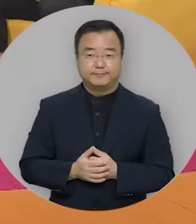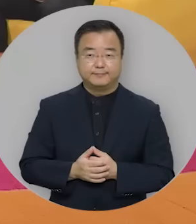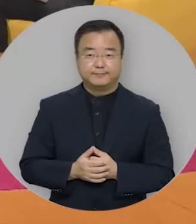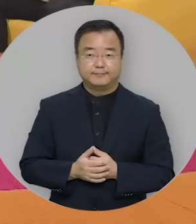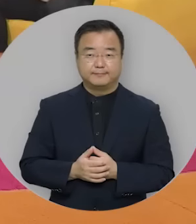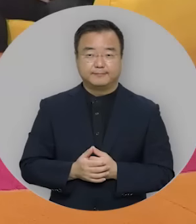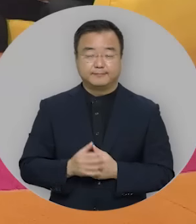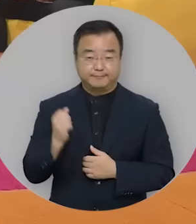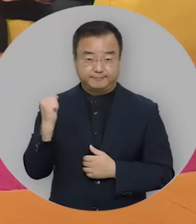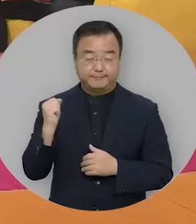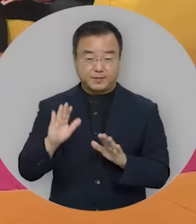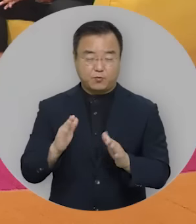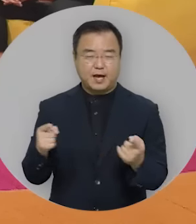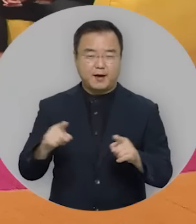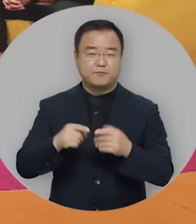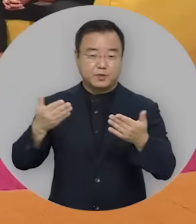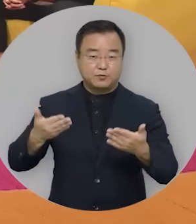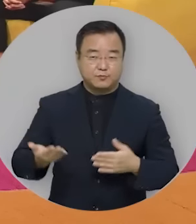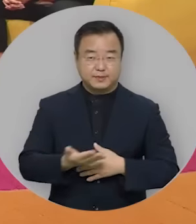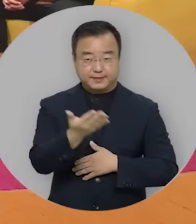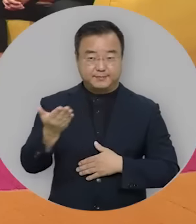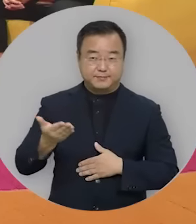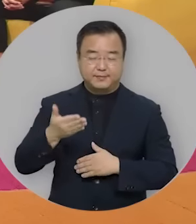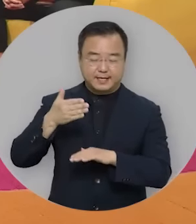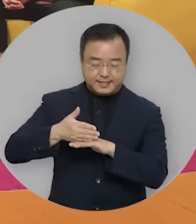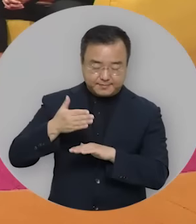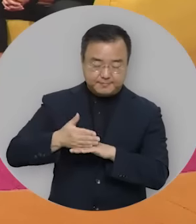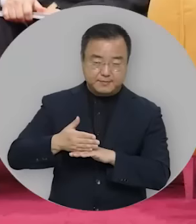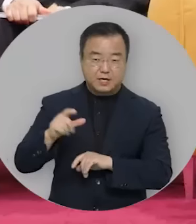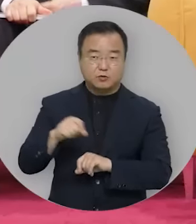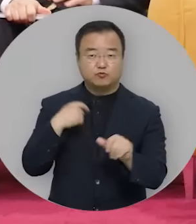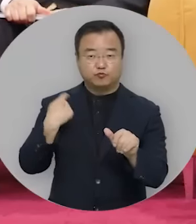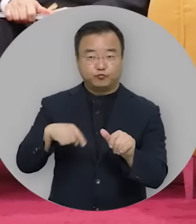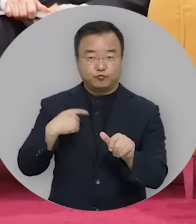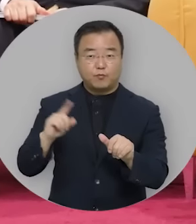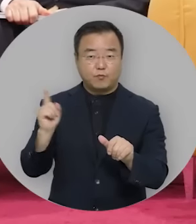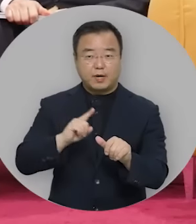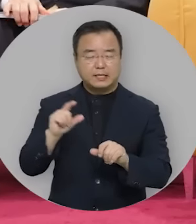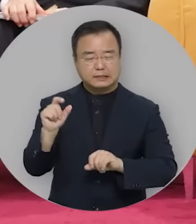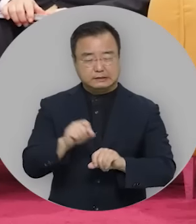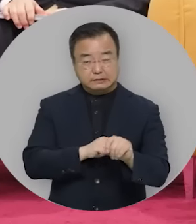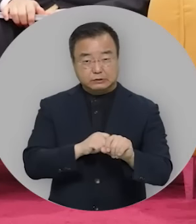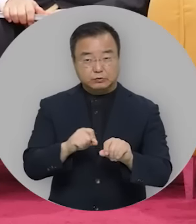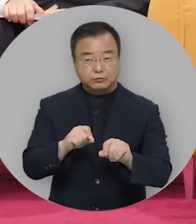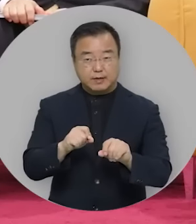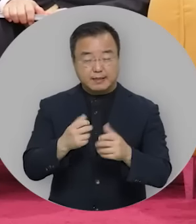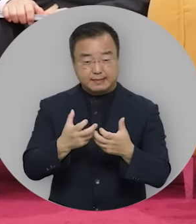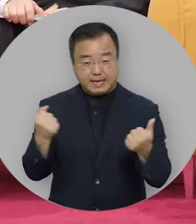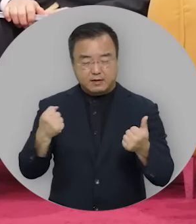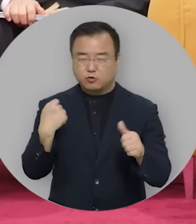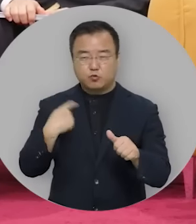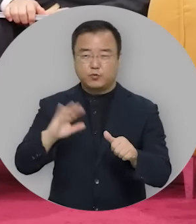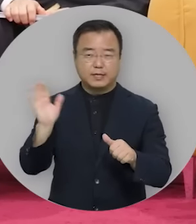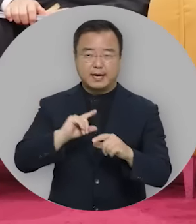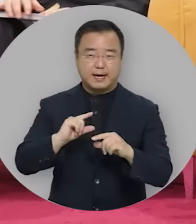파이팅입니다. 오늘 함께해 주셔서 진심으로 감사의 말씀 드리고요. 특수교육은 특수한 교육이 아닙니다.